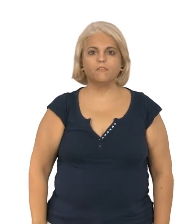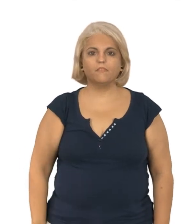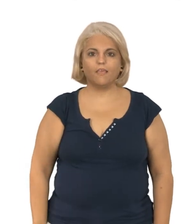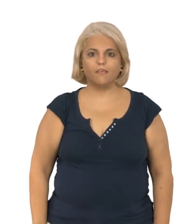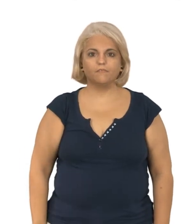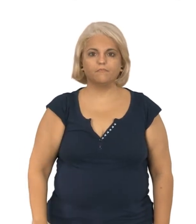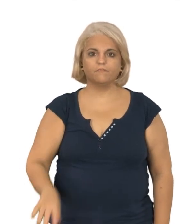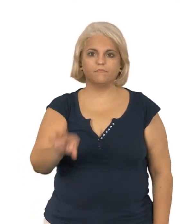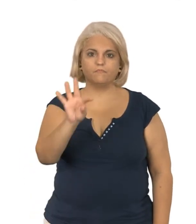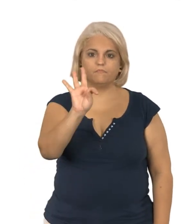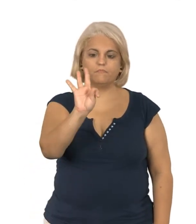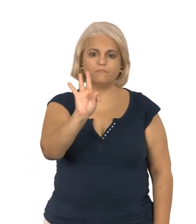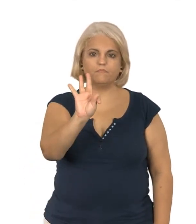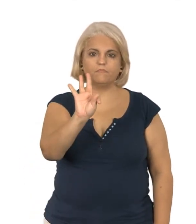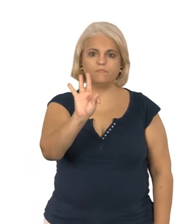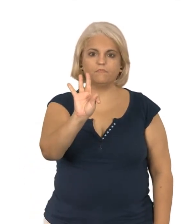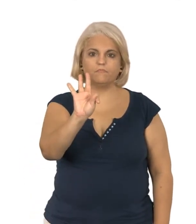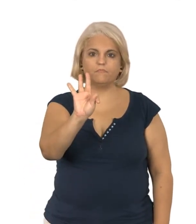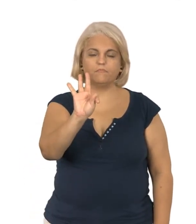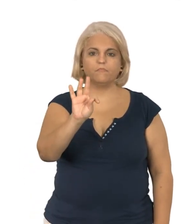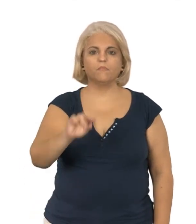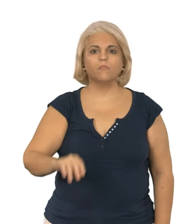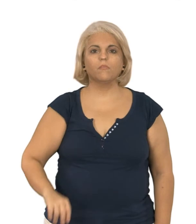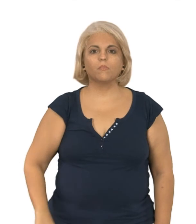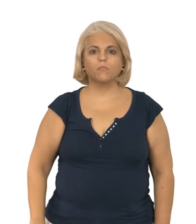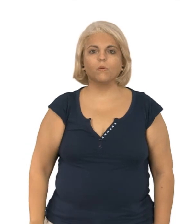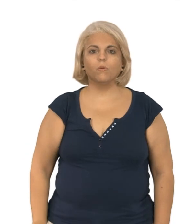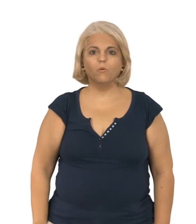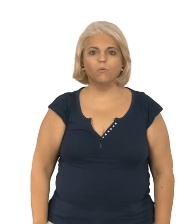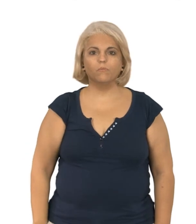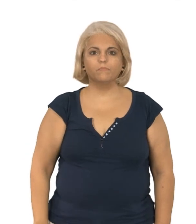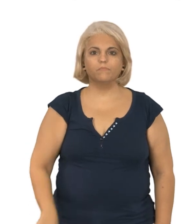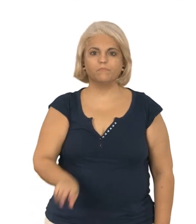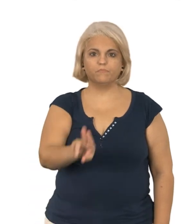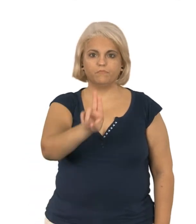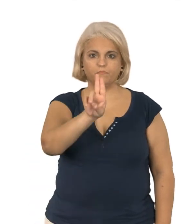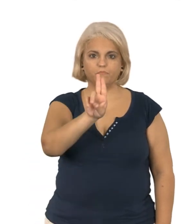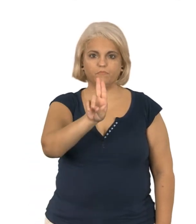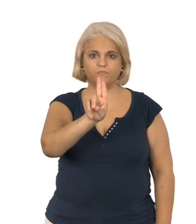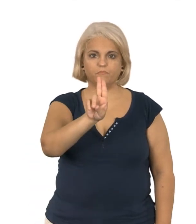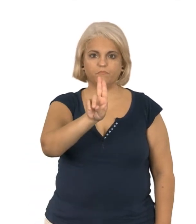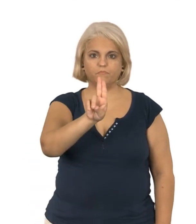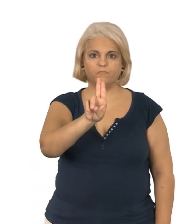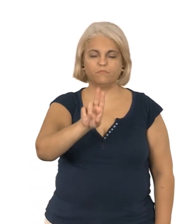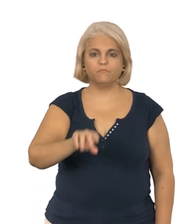T U